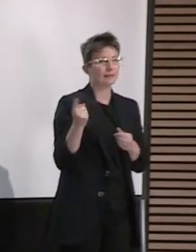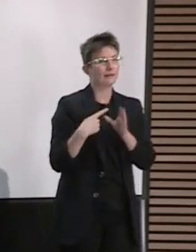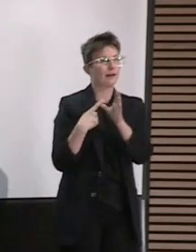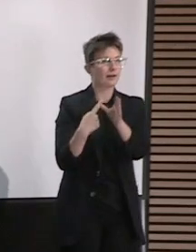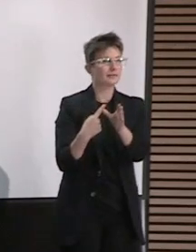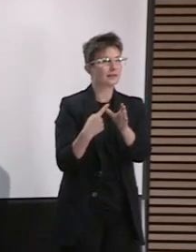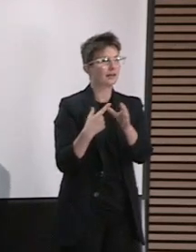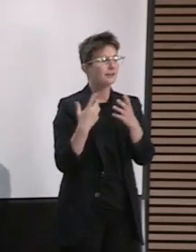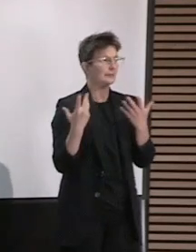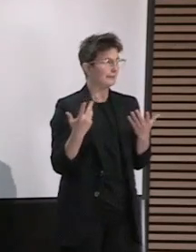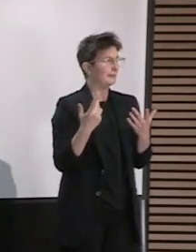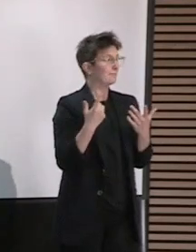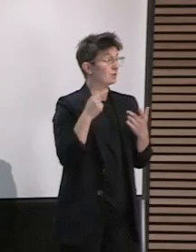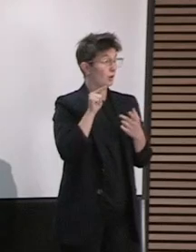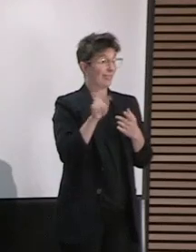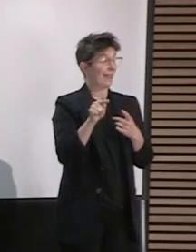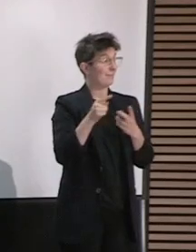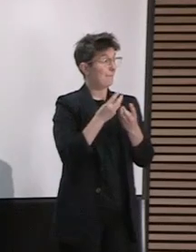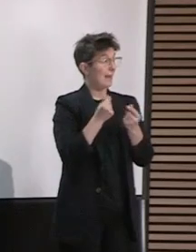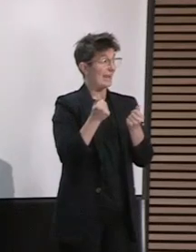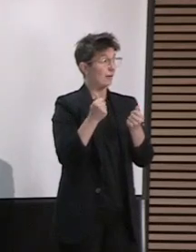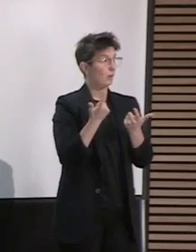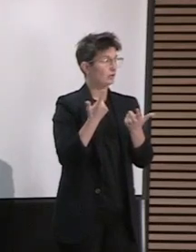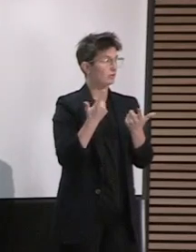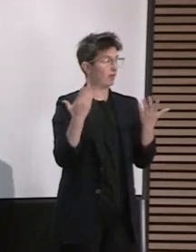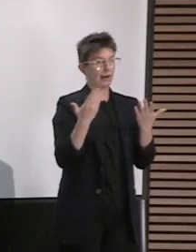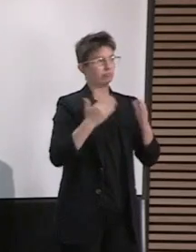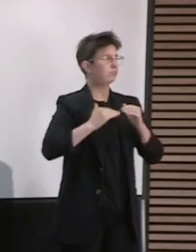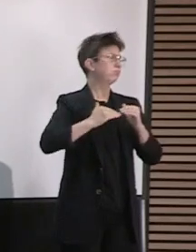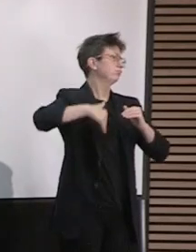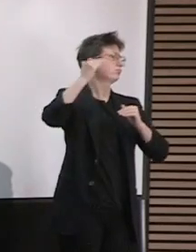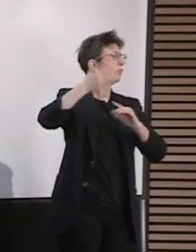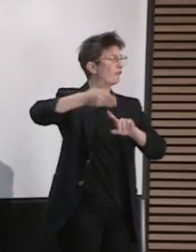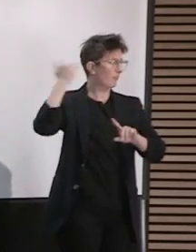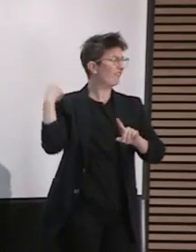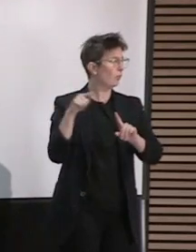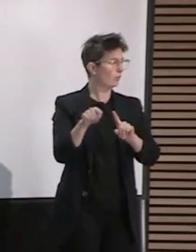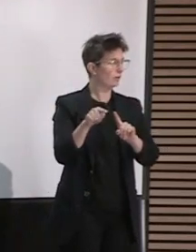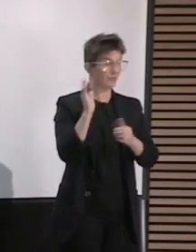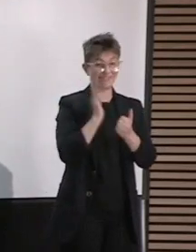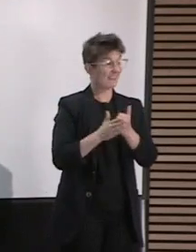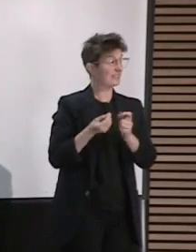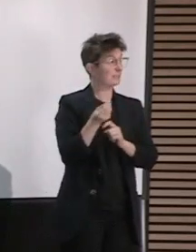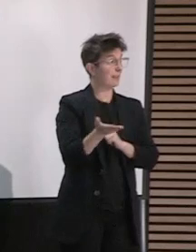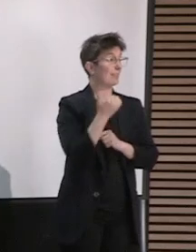GRANT Na e ki ana ko enei e rua rawa nga waahanga rereke o te punaha me nga waahanga o